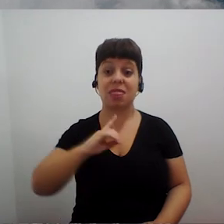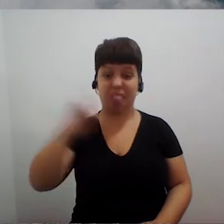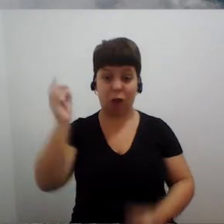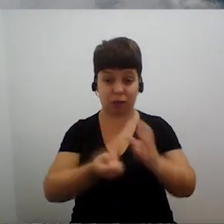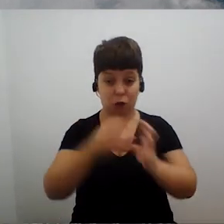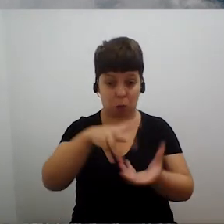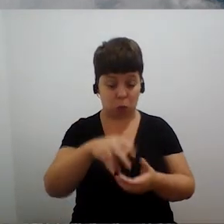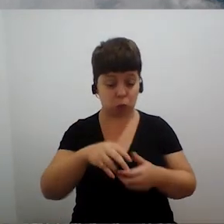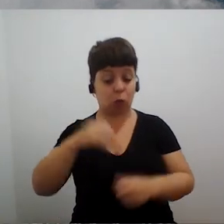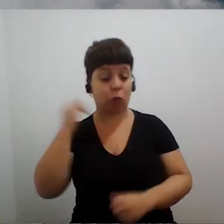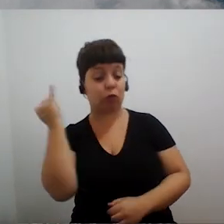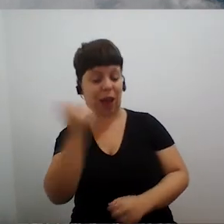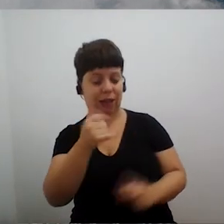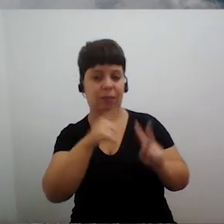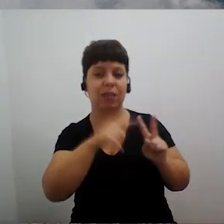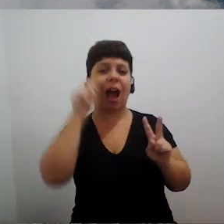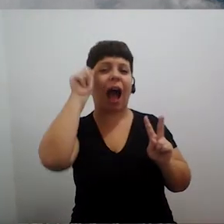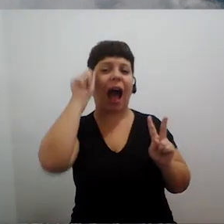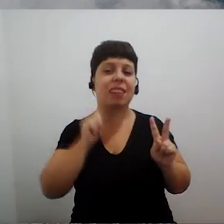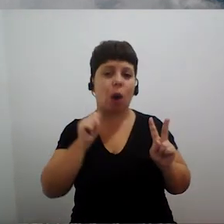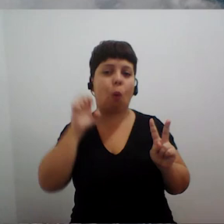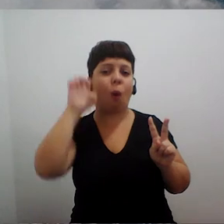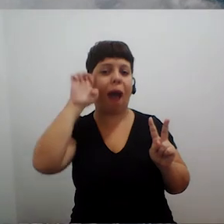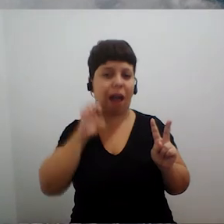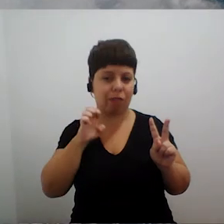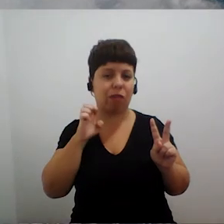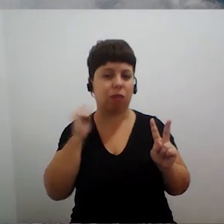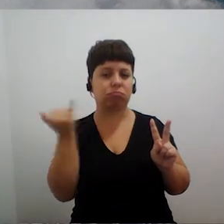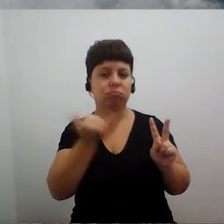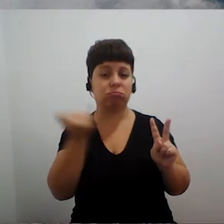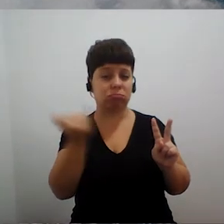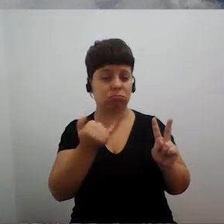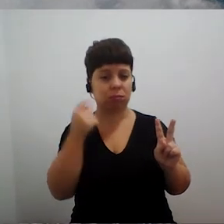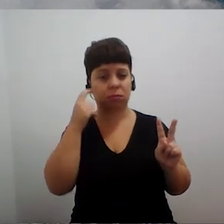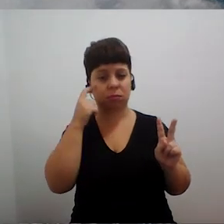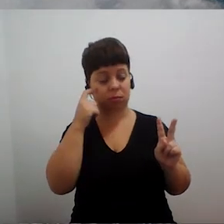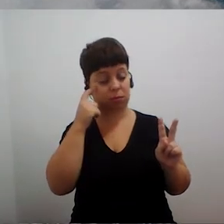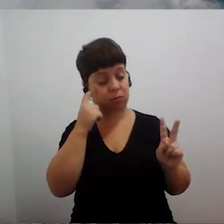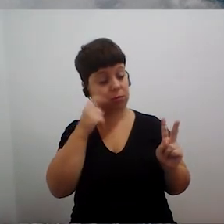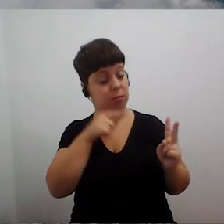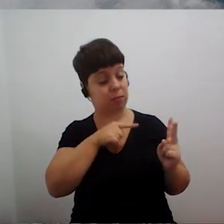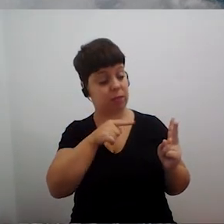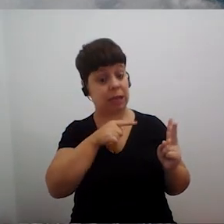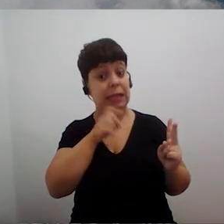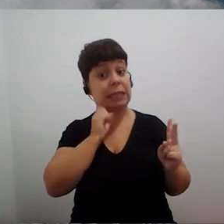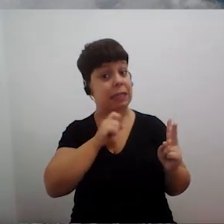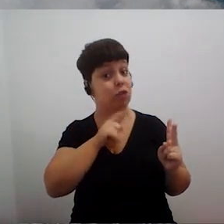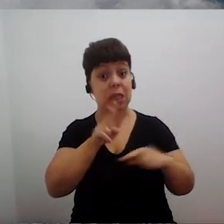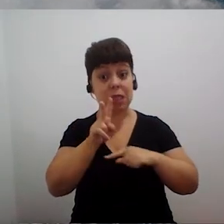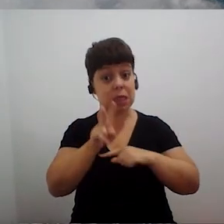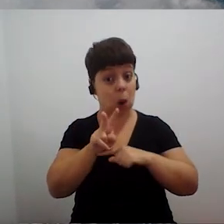primeiro homem e a primeira mulher para levar para eles se vocês não cuidaram daquilo que eu